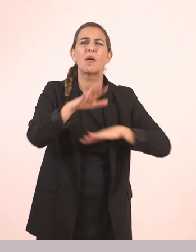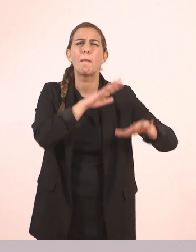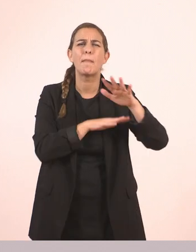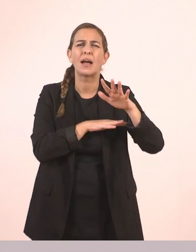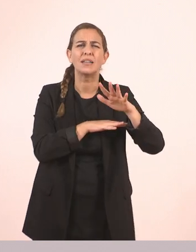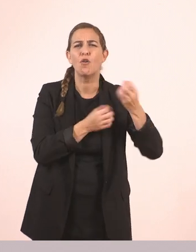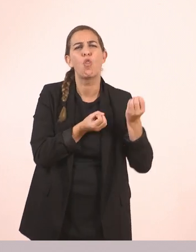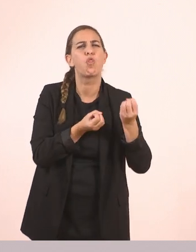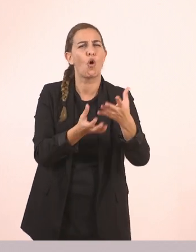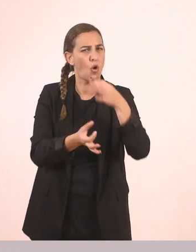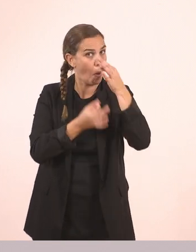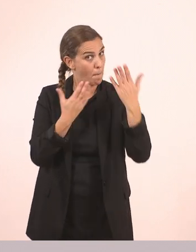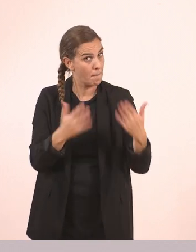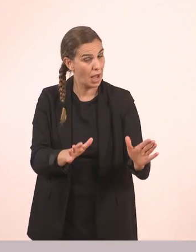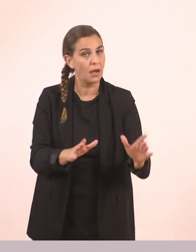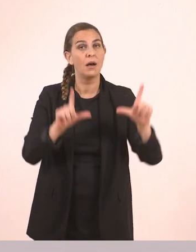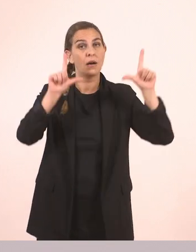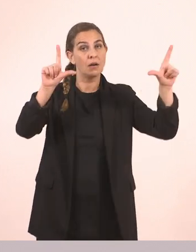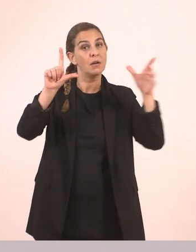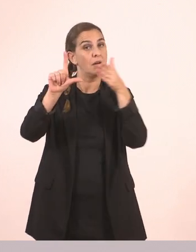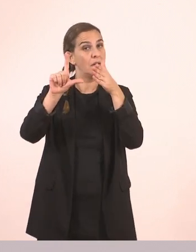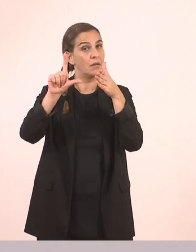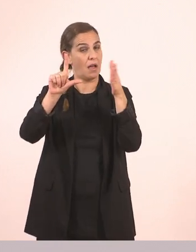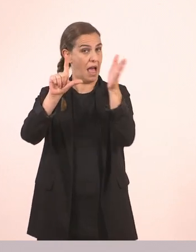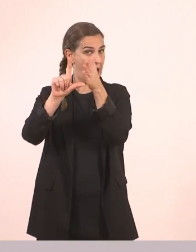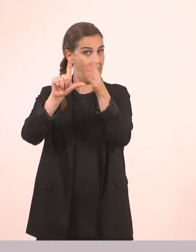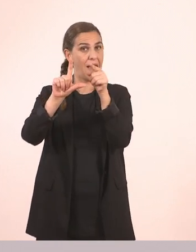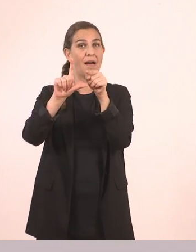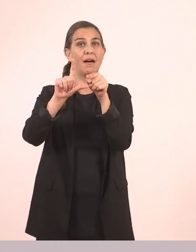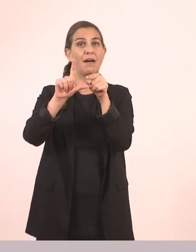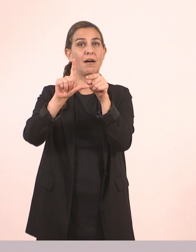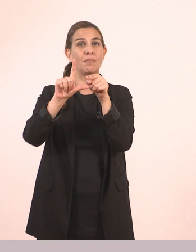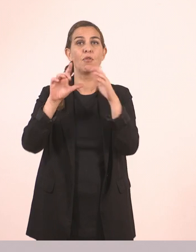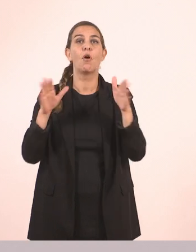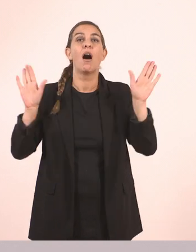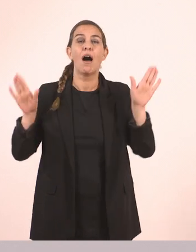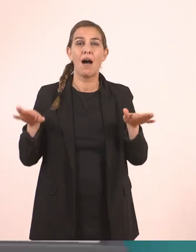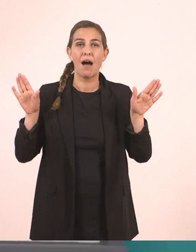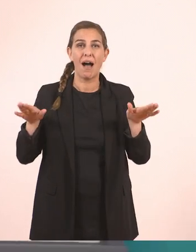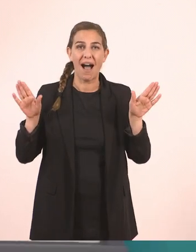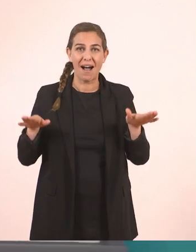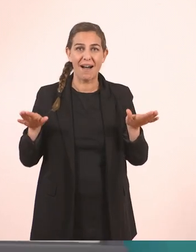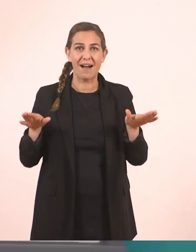Και δεξιά τώρα, στο δεξί μέρος, βλέπουμε τον άγγελο που 'χει εμφανιστεί στους βοσκούς.